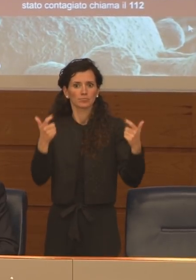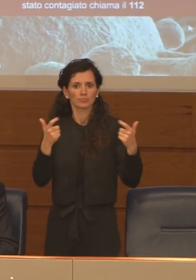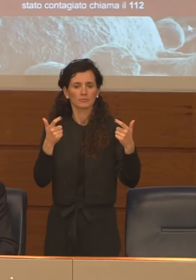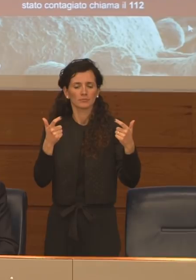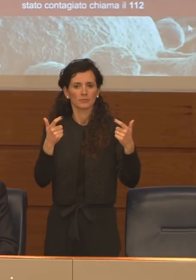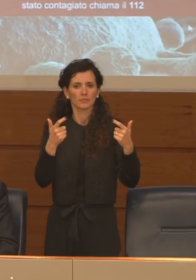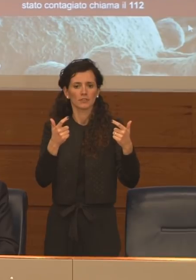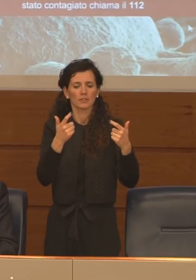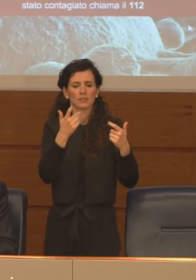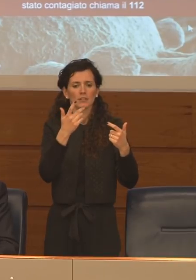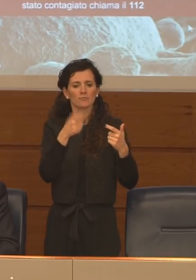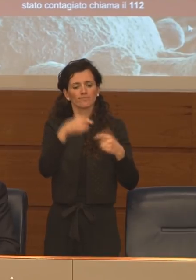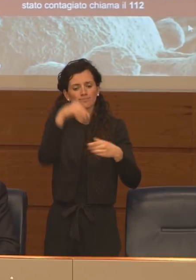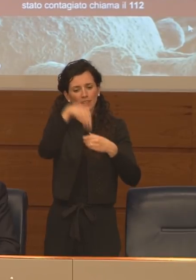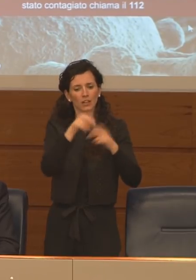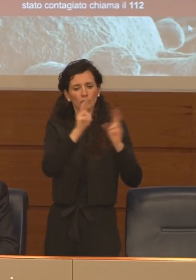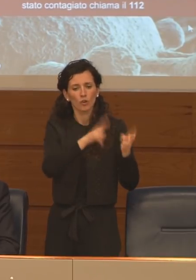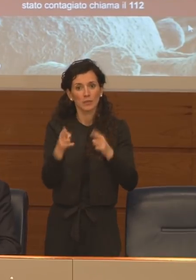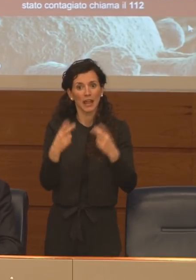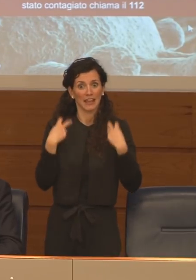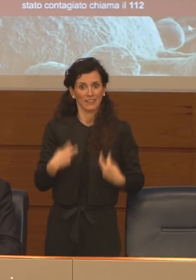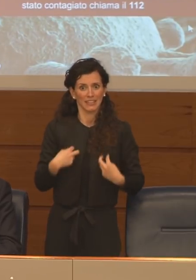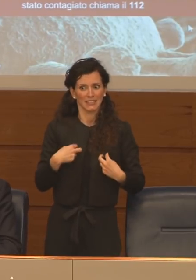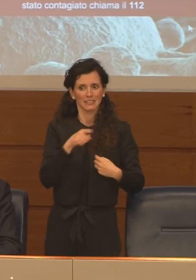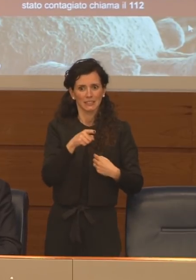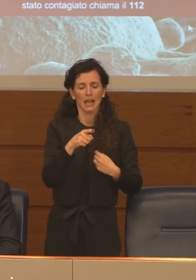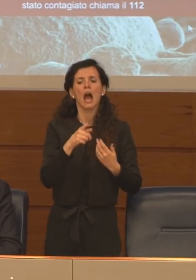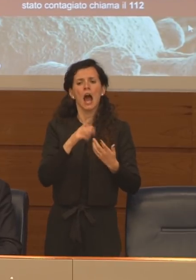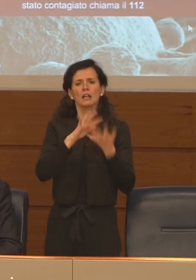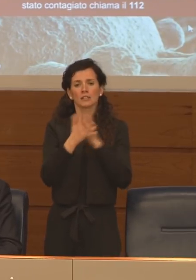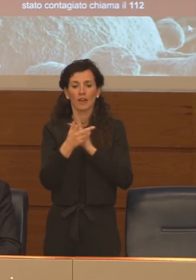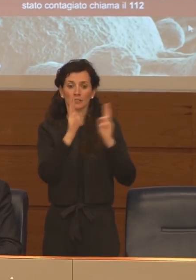di richiesta in un ospedale si va a potenziare quell'ospedale oppure si